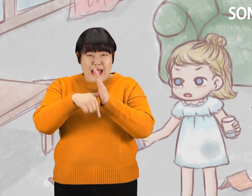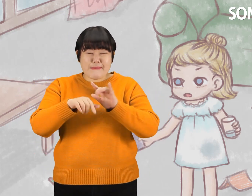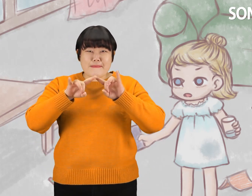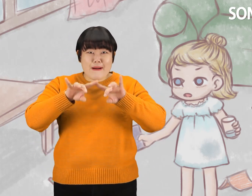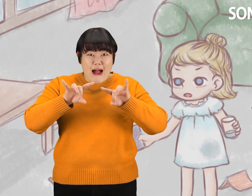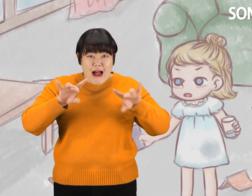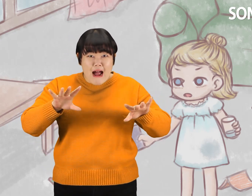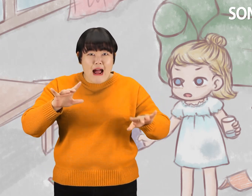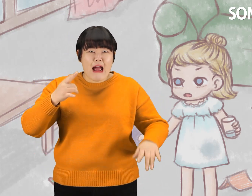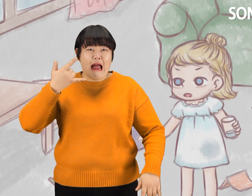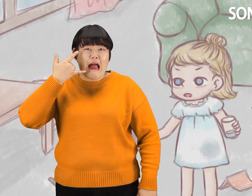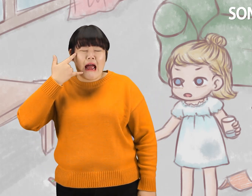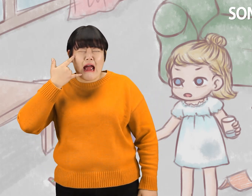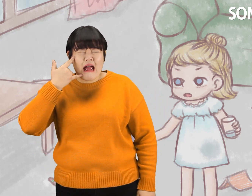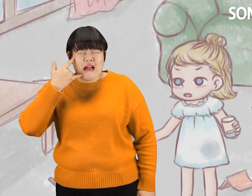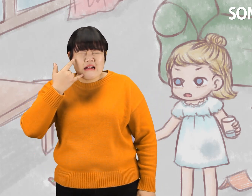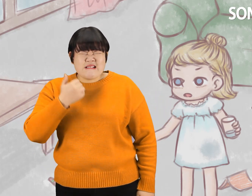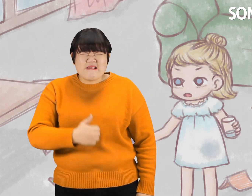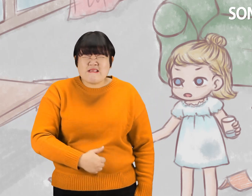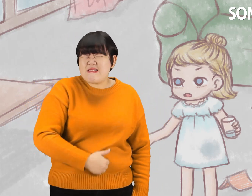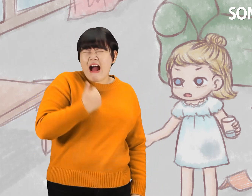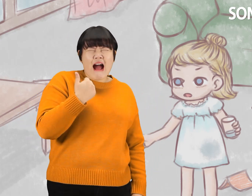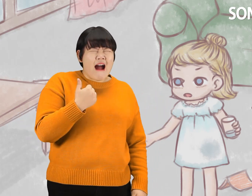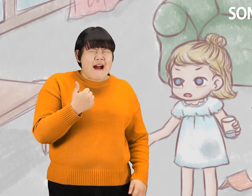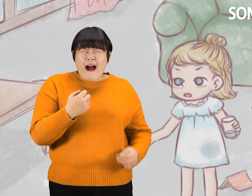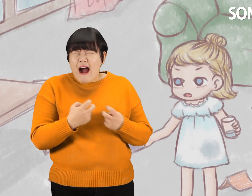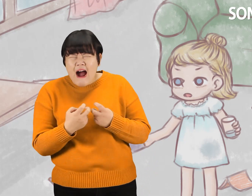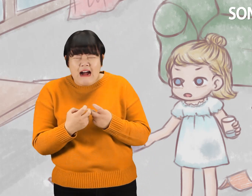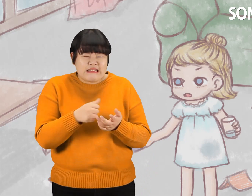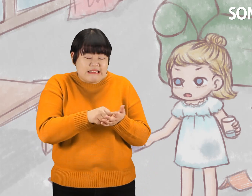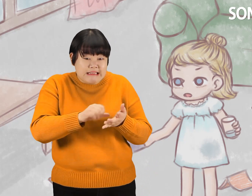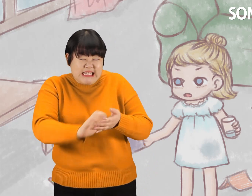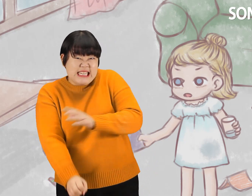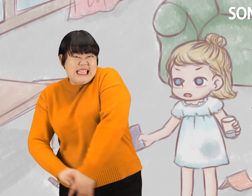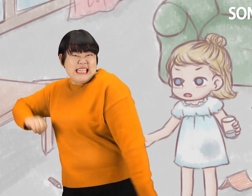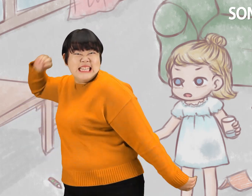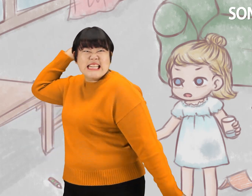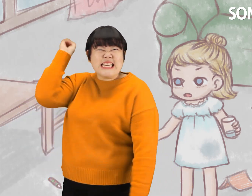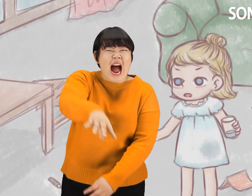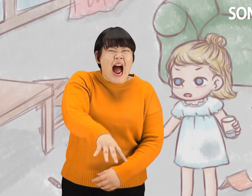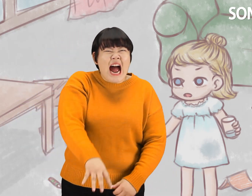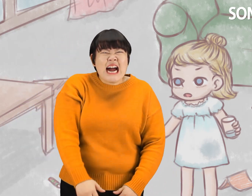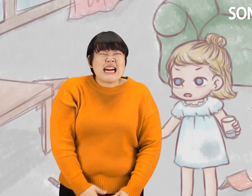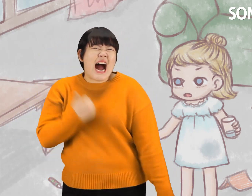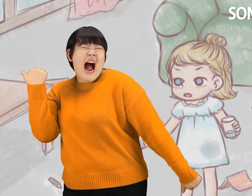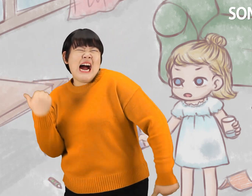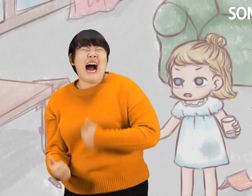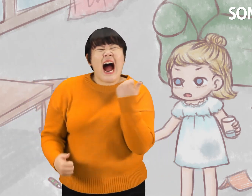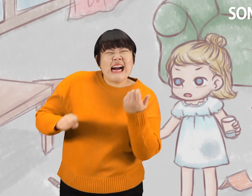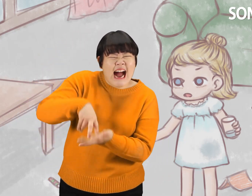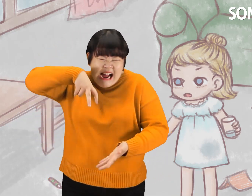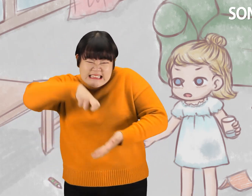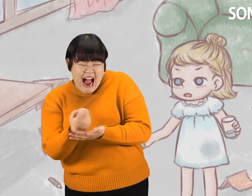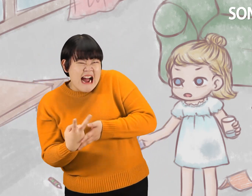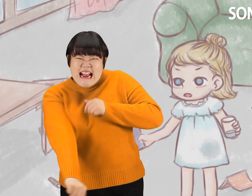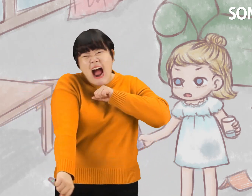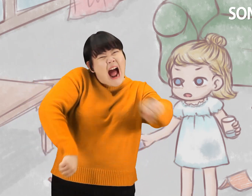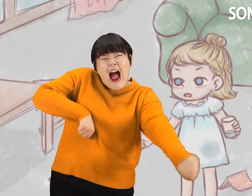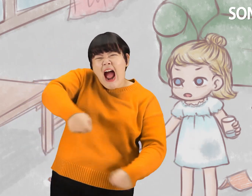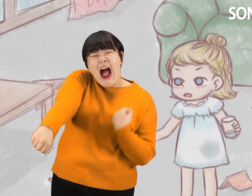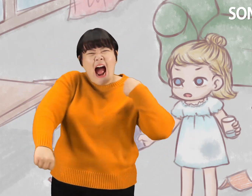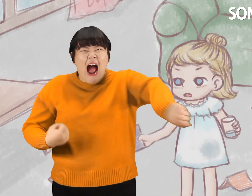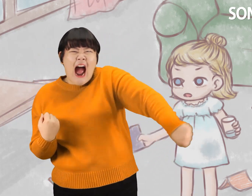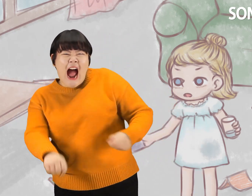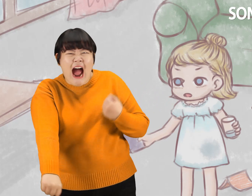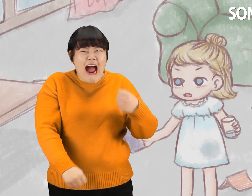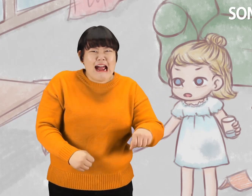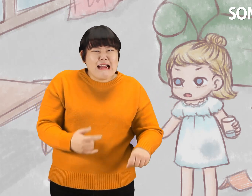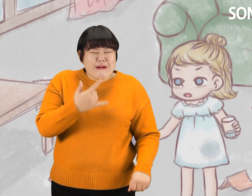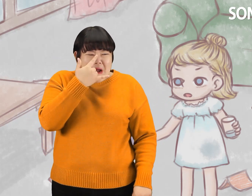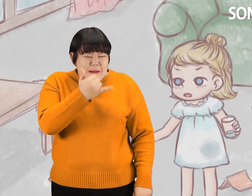そんな時ヘレンは、物事を投げつけ悪を使いながらまくり暴れた。